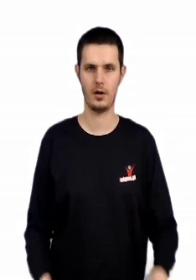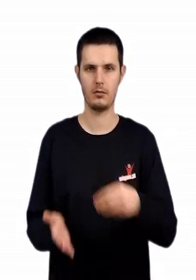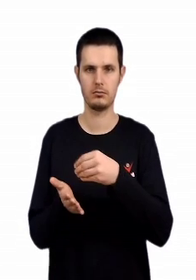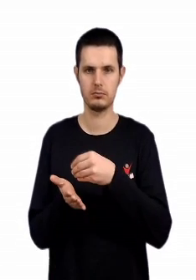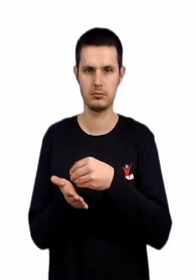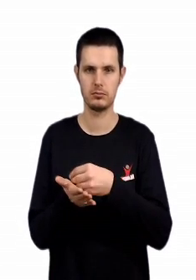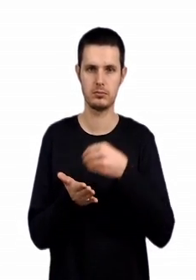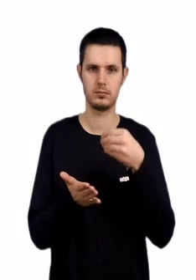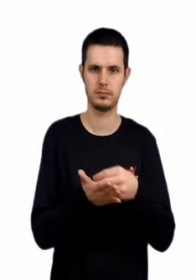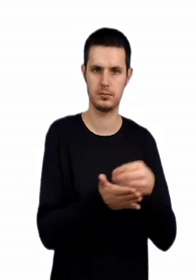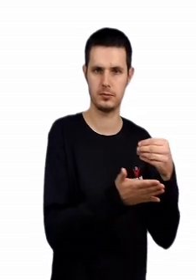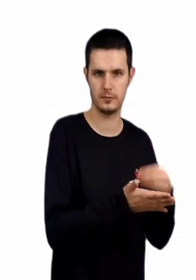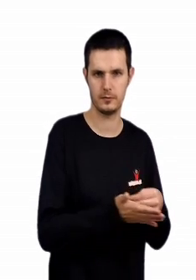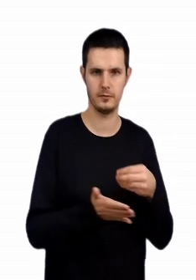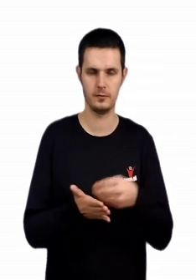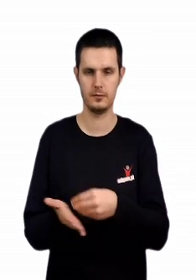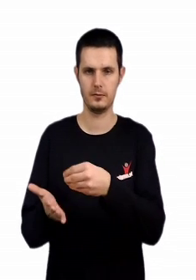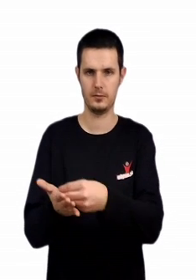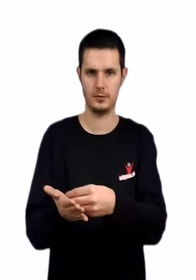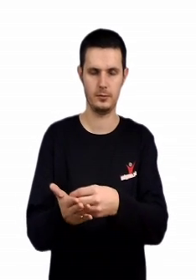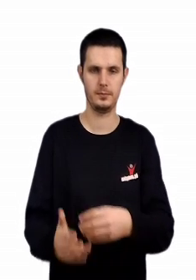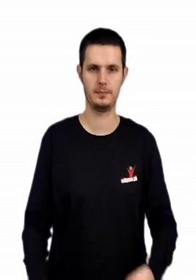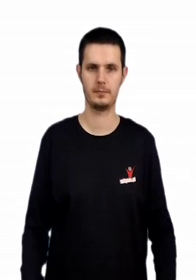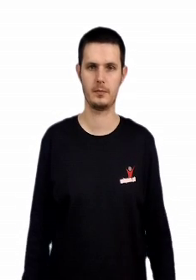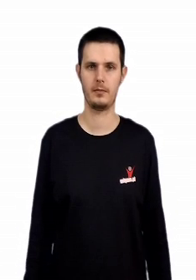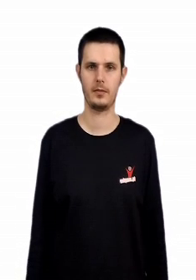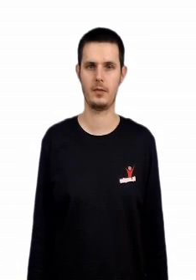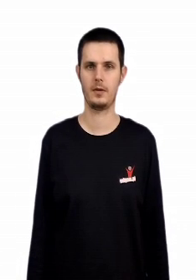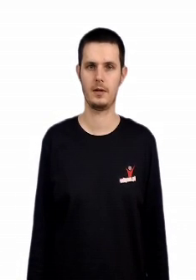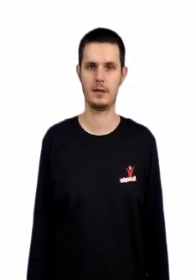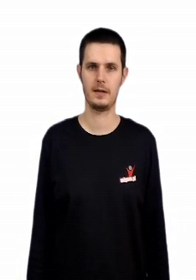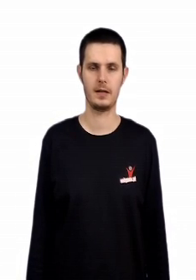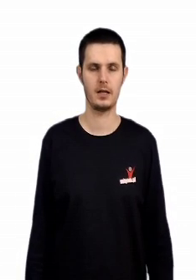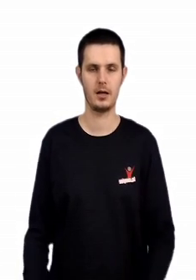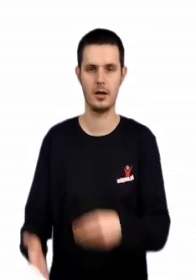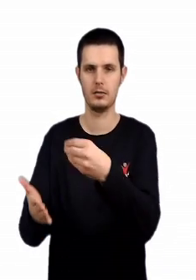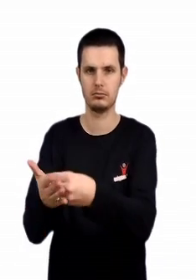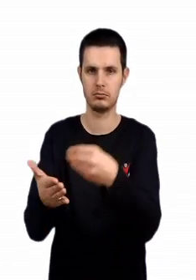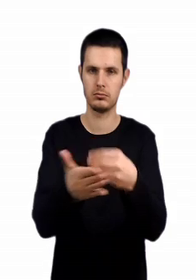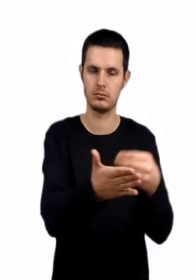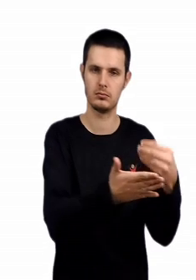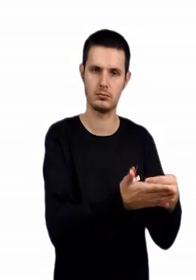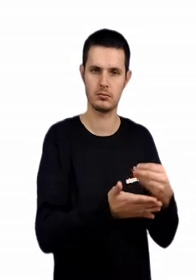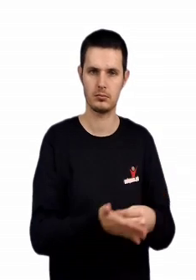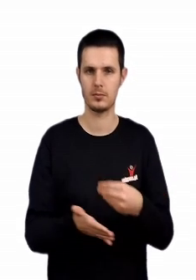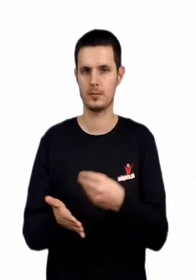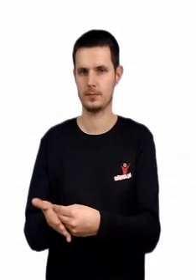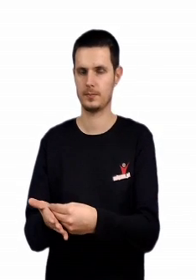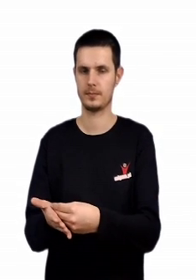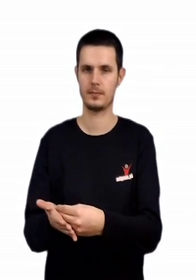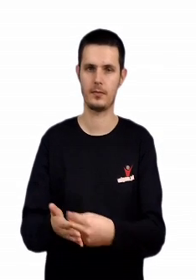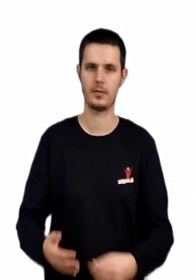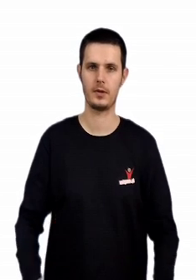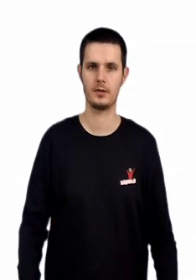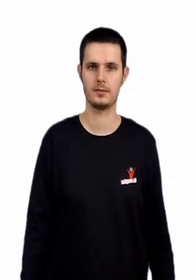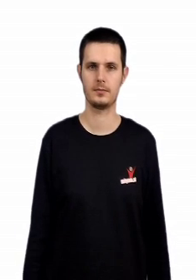KUPOWAĆ